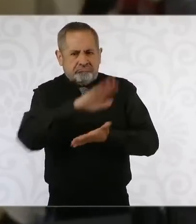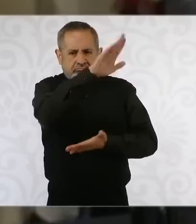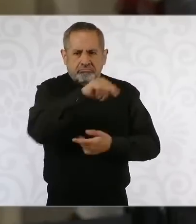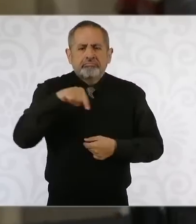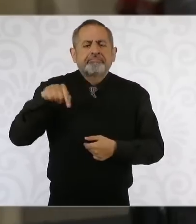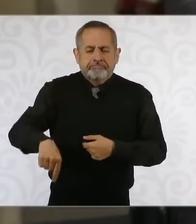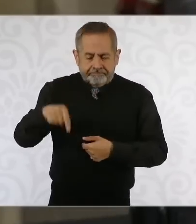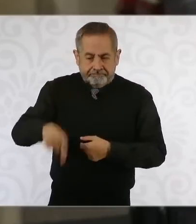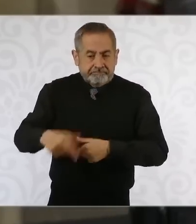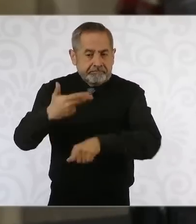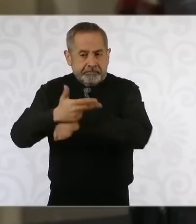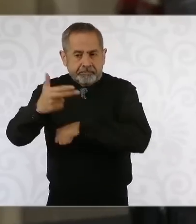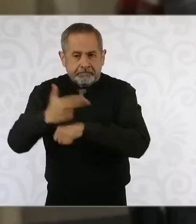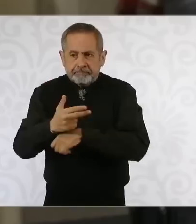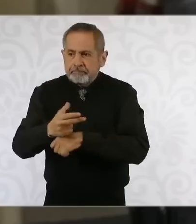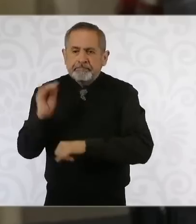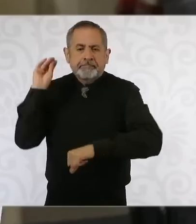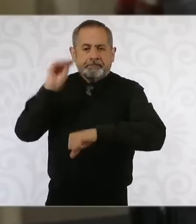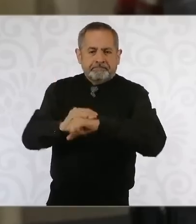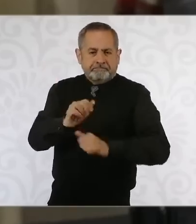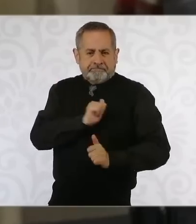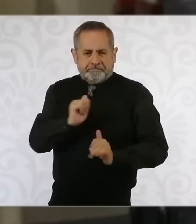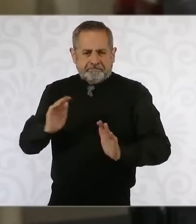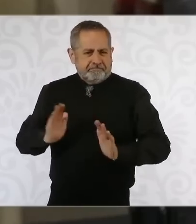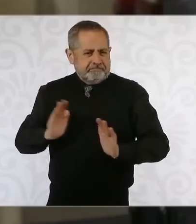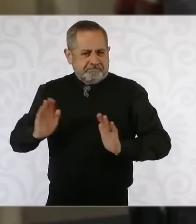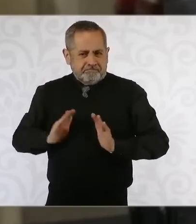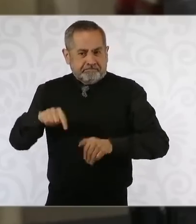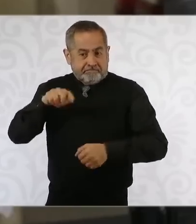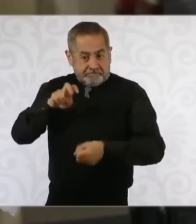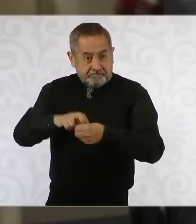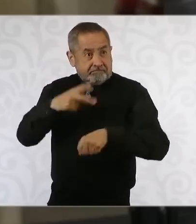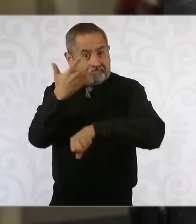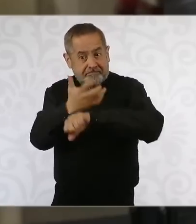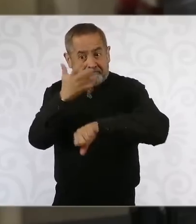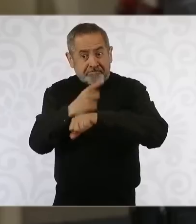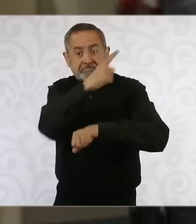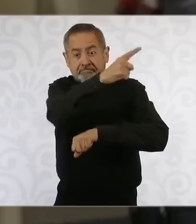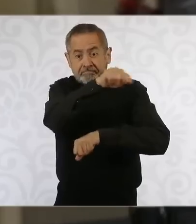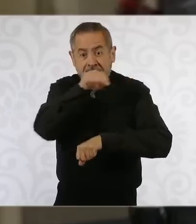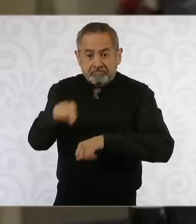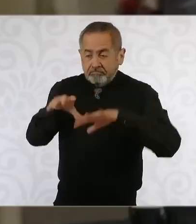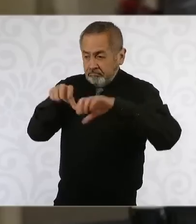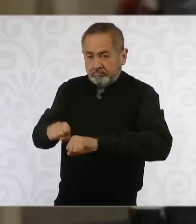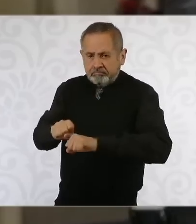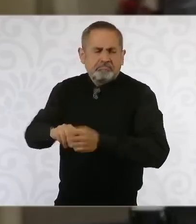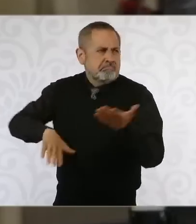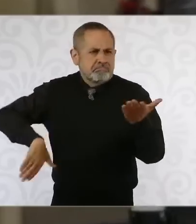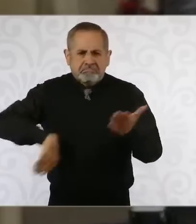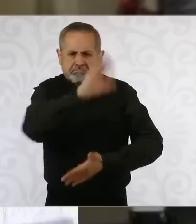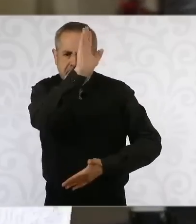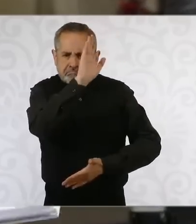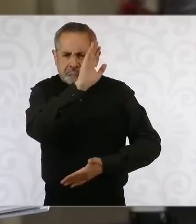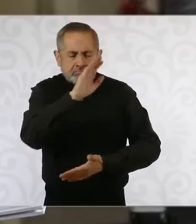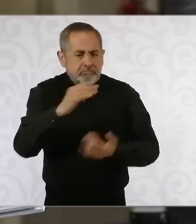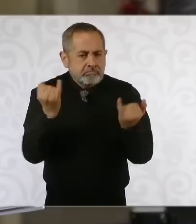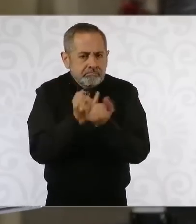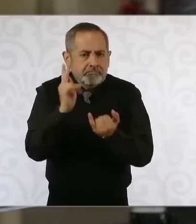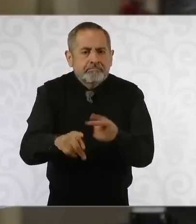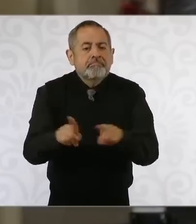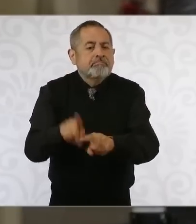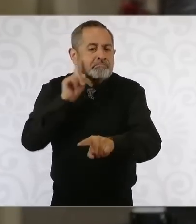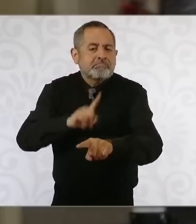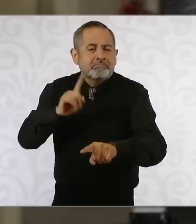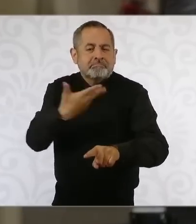Estados Unidos cambiando la política de Eh Pues que se ha tenido también es presidenta quisiera